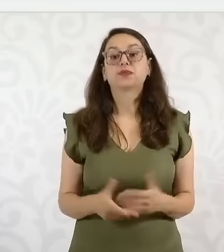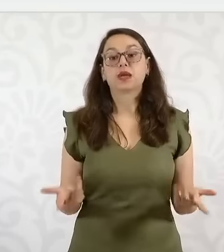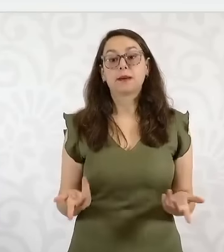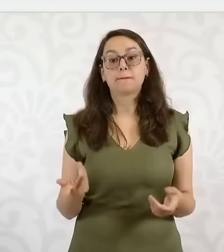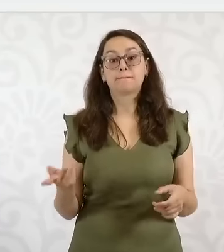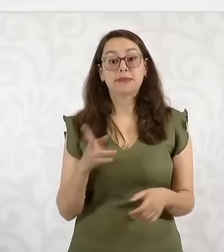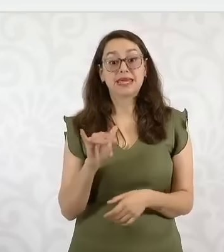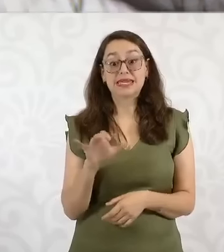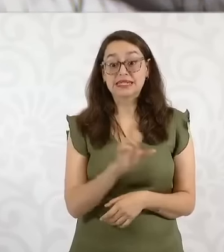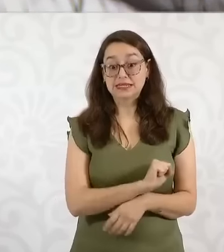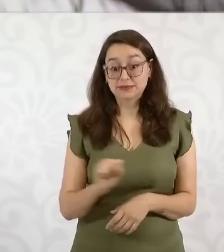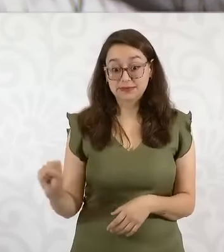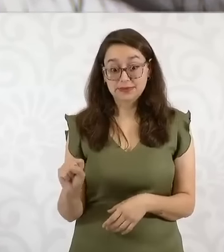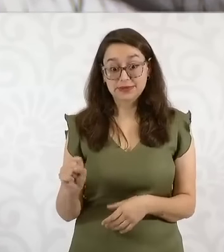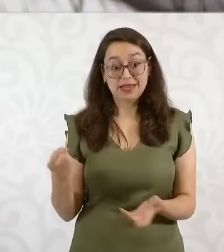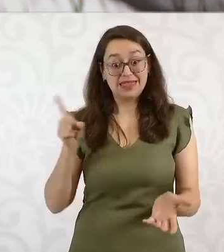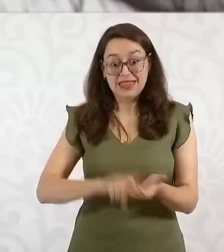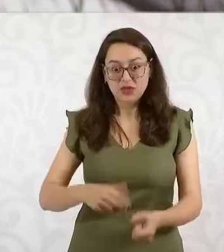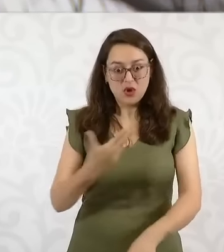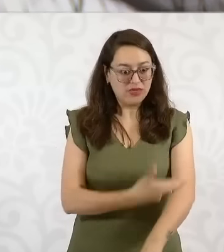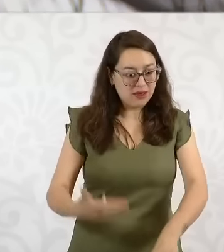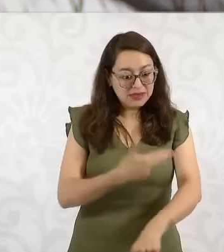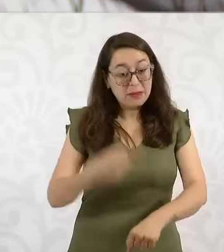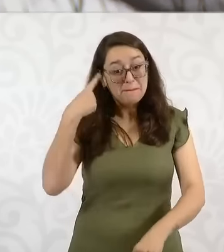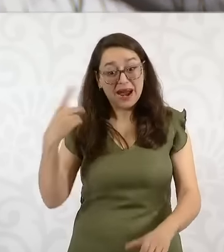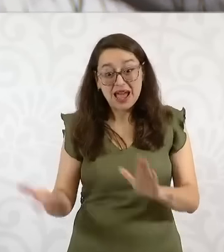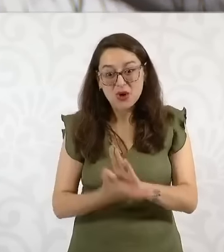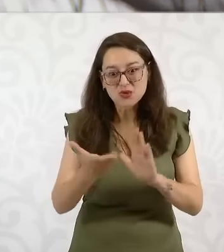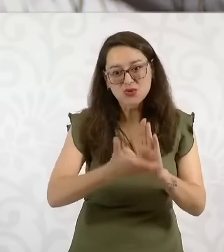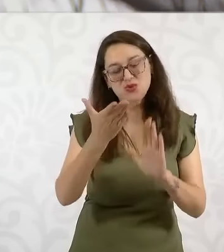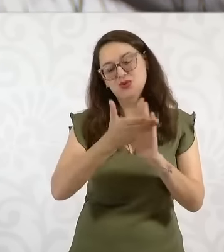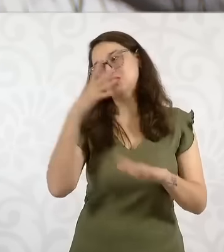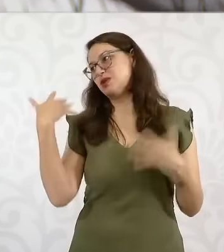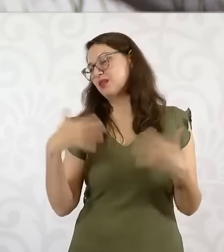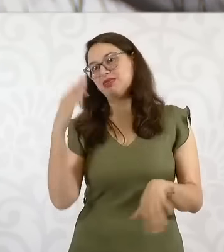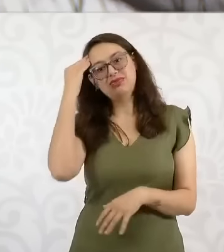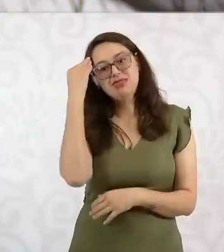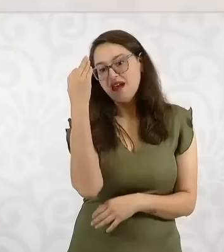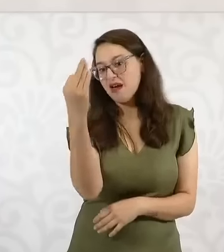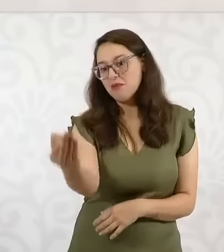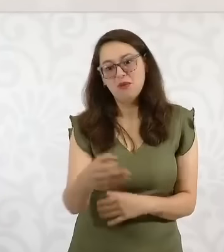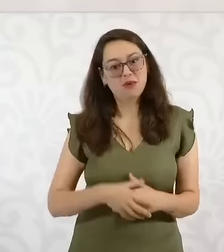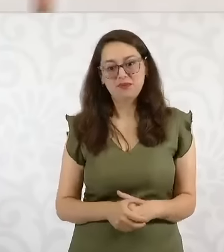tiene mucha burocracia para poder construir. Entonces, se firmó este convenio [música] y eso